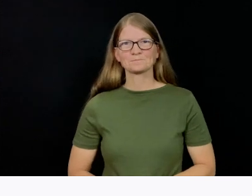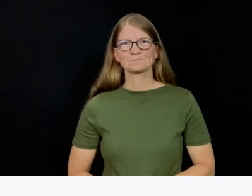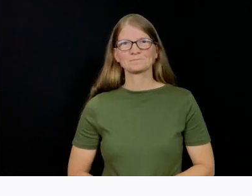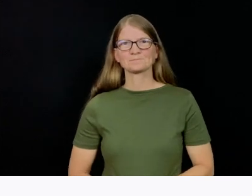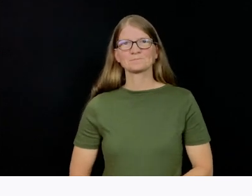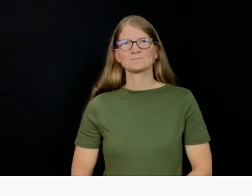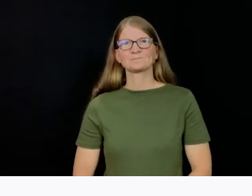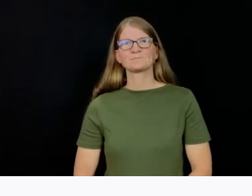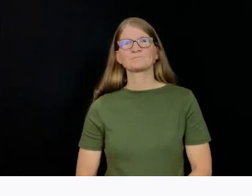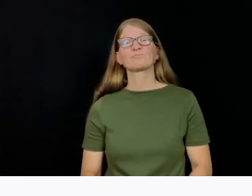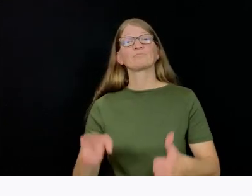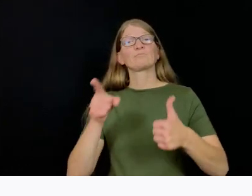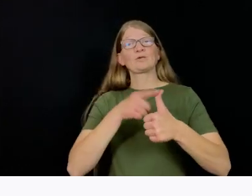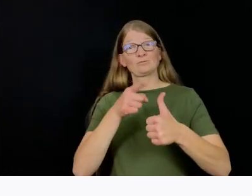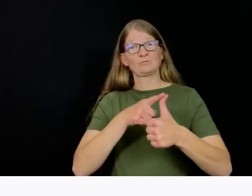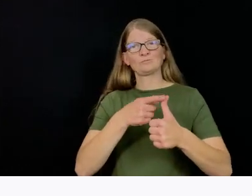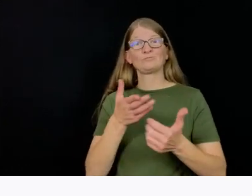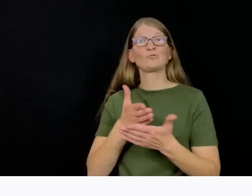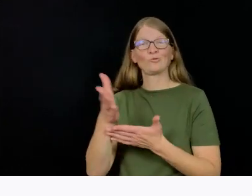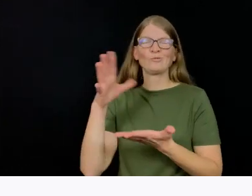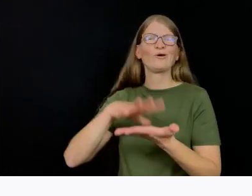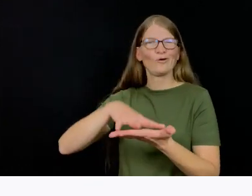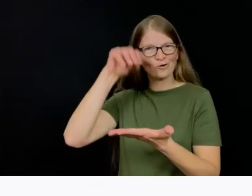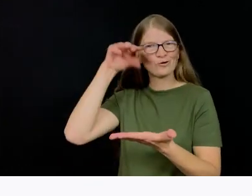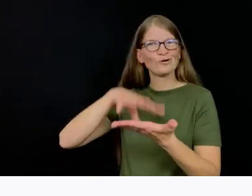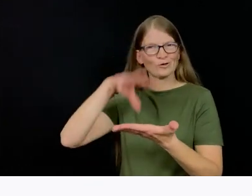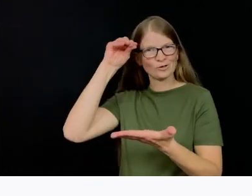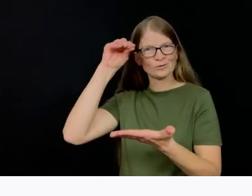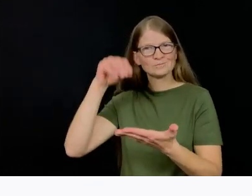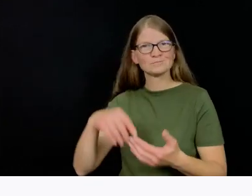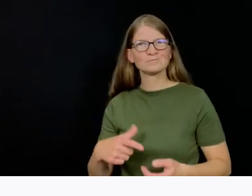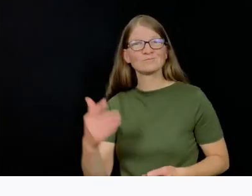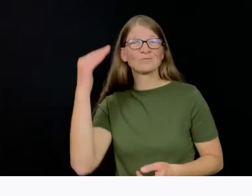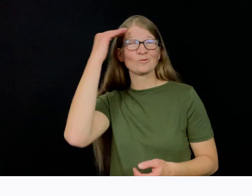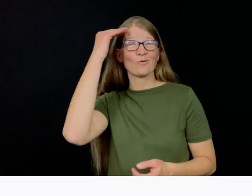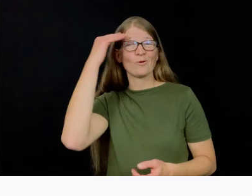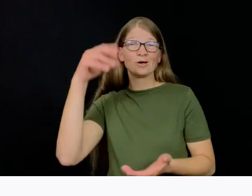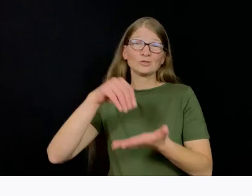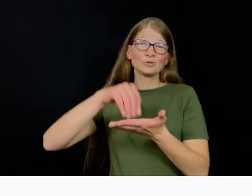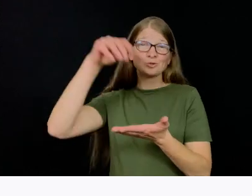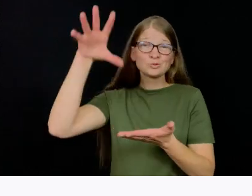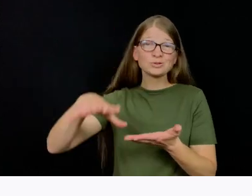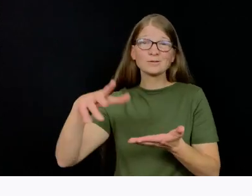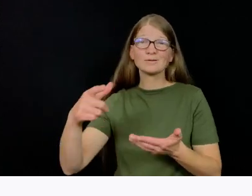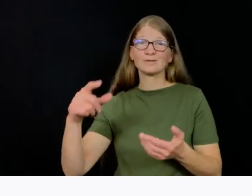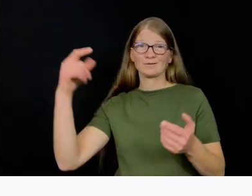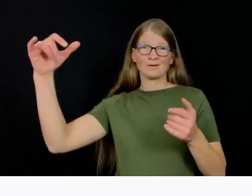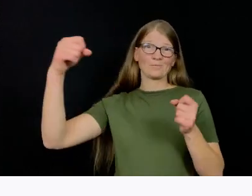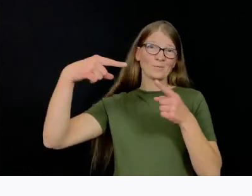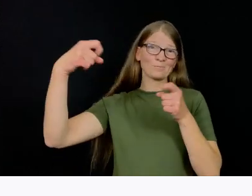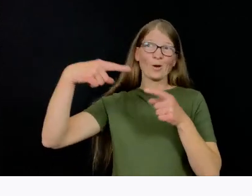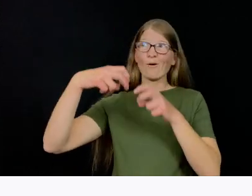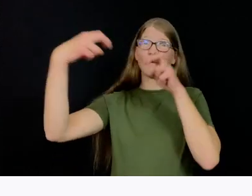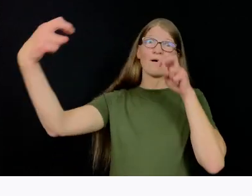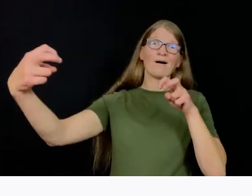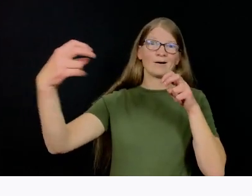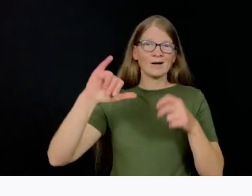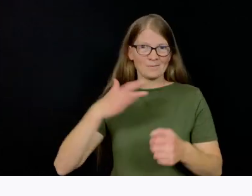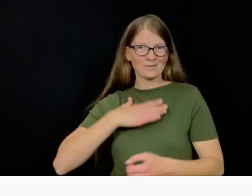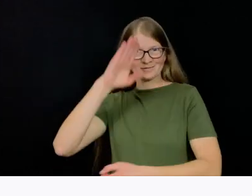أول مجالٍ هو التعليم إن الطلاب في جميع أنحاء العالم وابني واحدٌ منهم يتعاملون مع تجربة التعليم عن بُعد